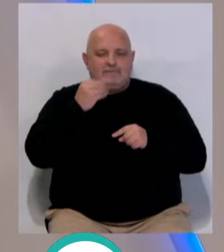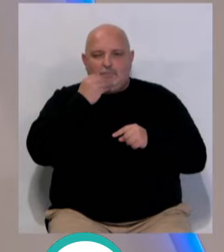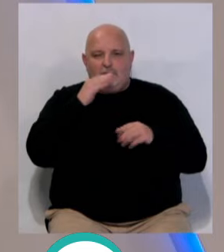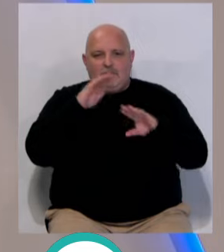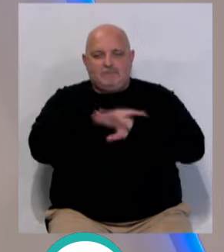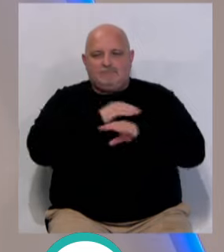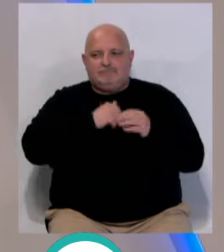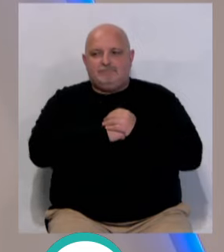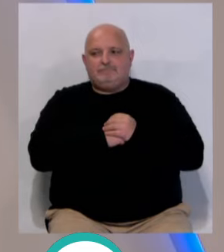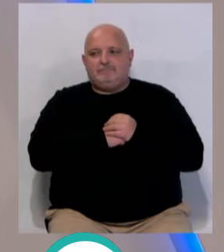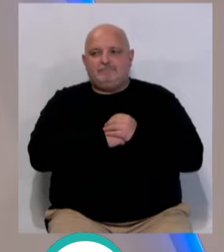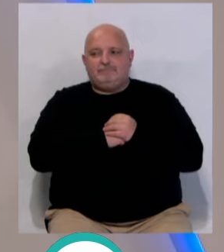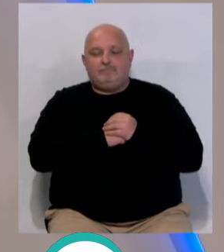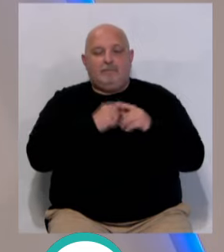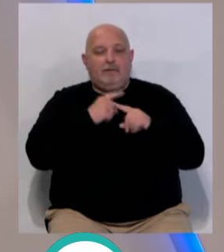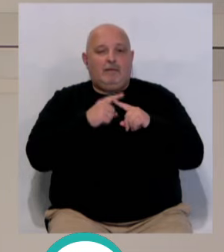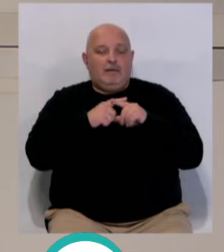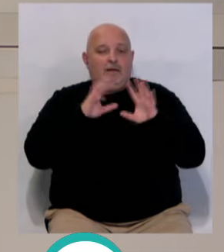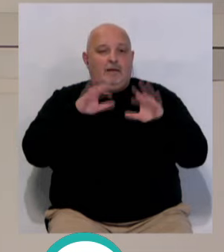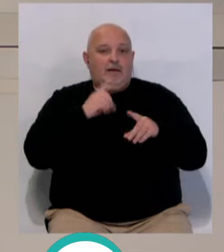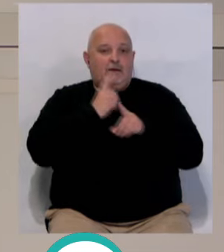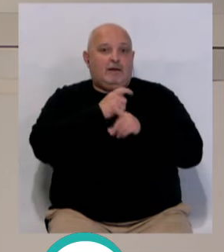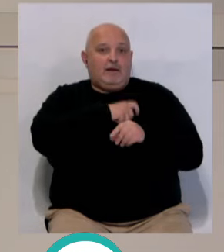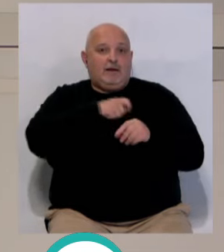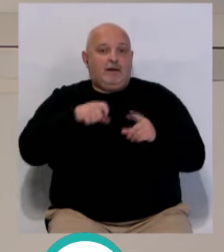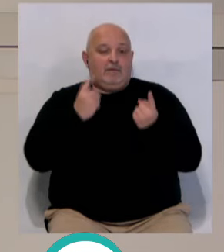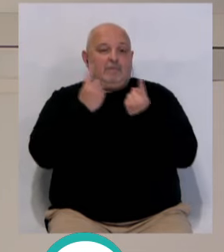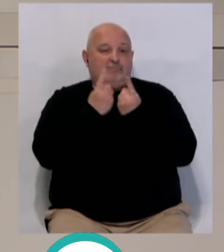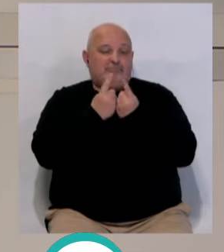muy buenas noches qué tal empate del cad frente al Rayo Vallecano que como estábamos comentando